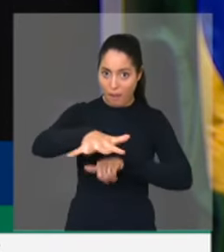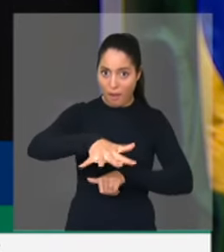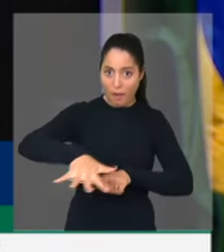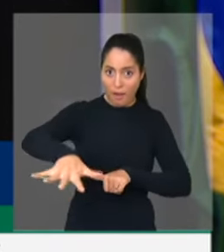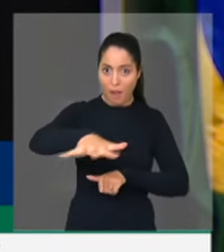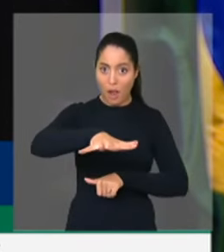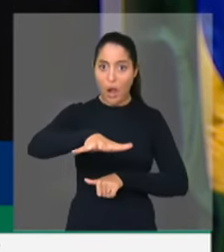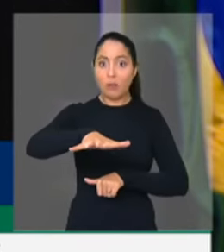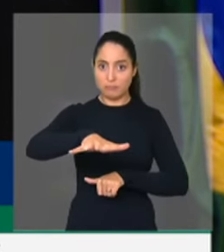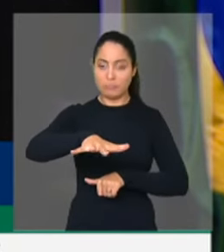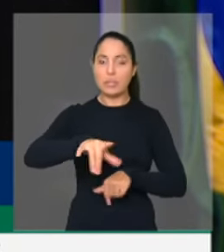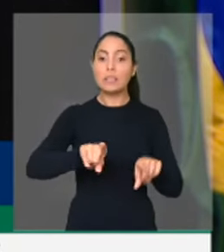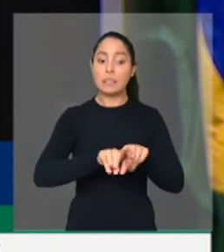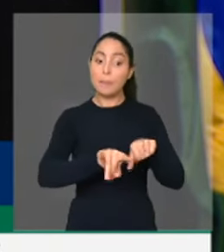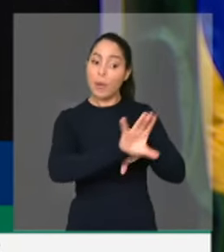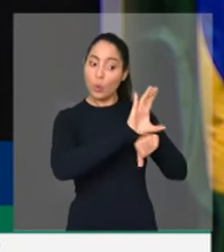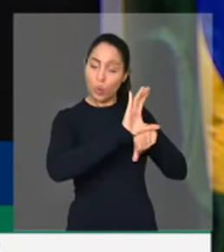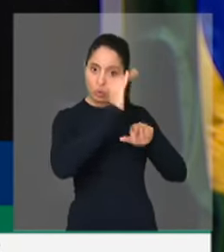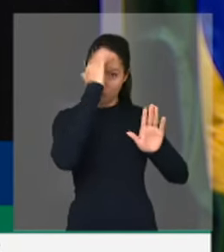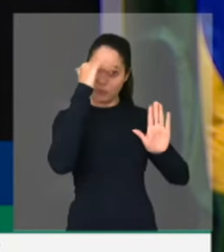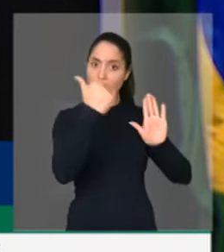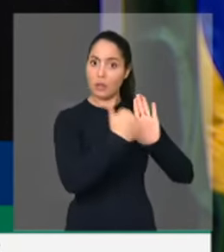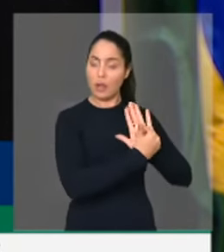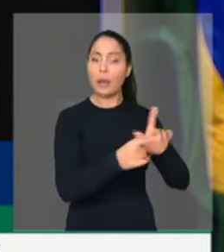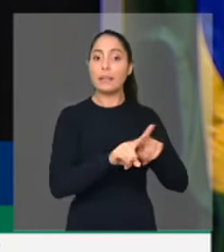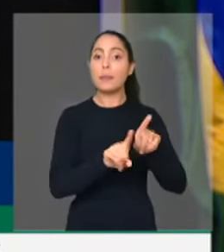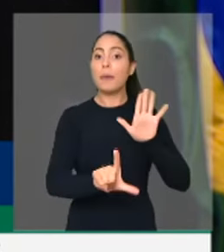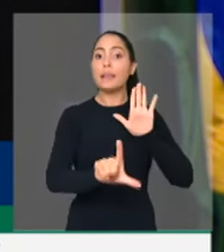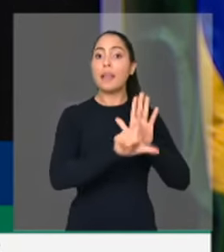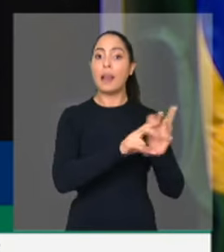FISCAL. O PROJETO ANALISADO... TEM O OBJETIVO DE ESTABELECER... MEDIDA DE CARÁTER EMERGENCIAL PARA O